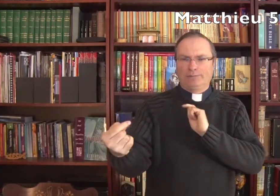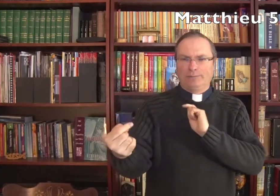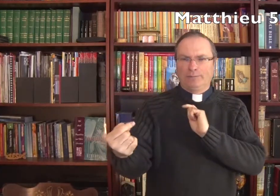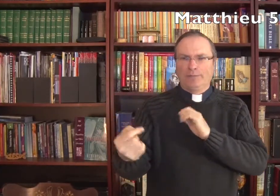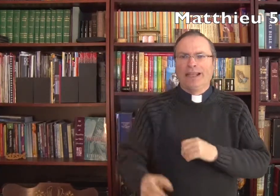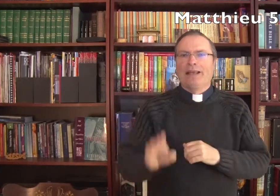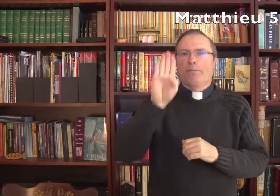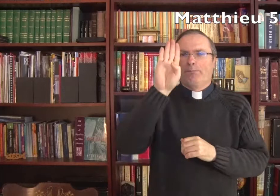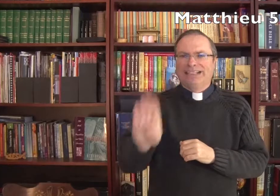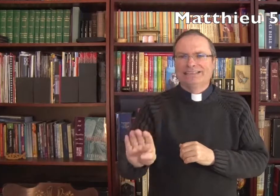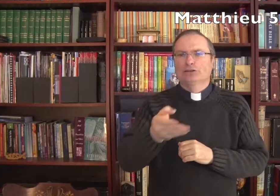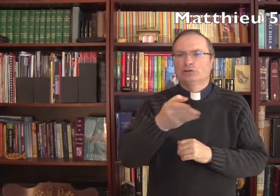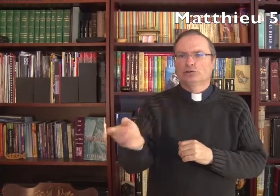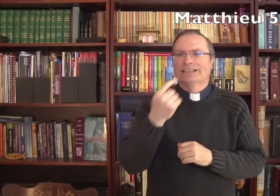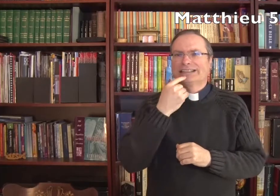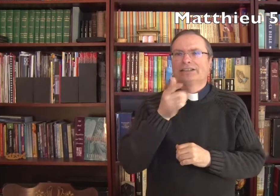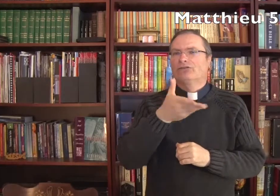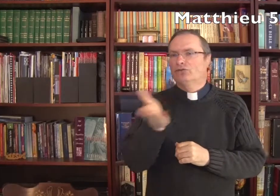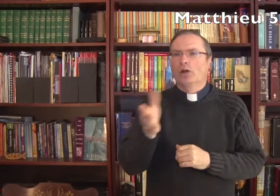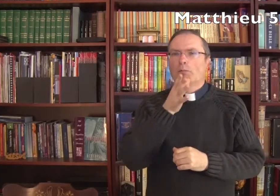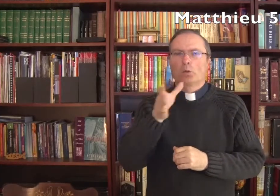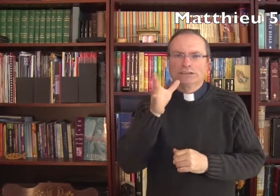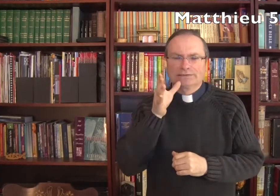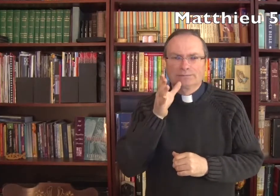[bénissez ceux qui vous maudissent,